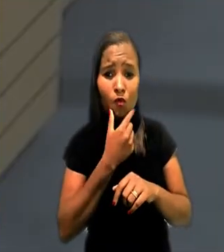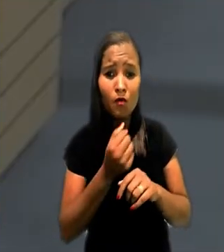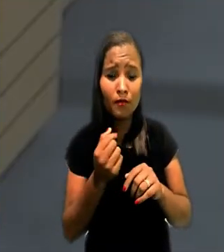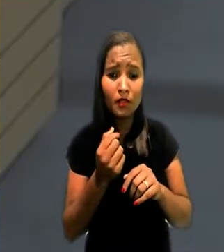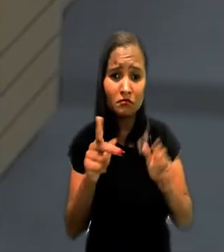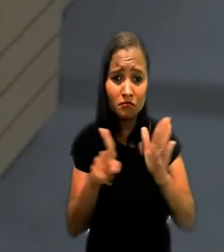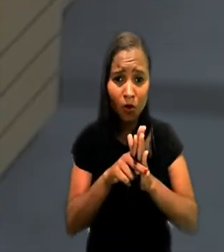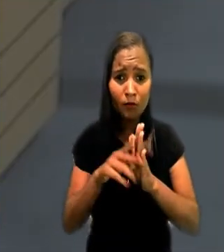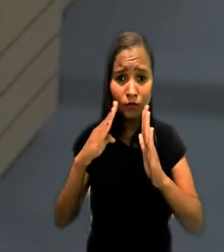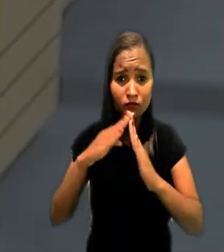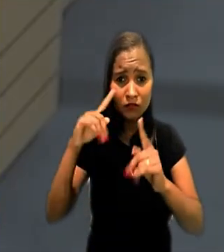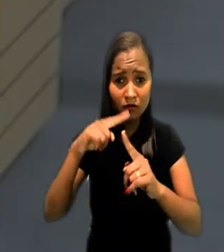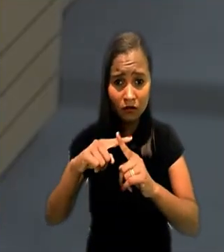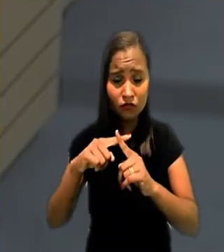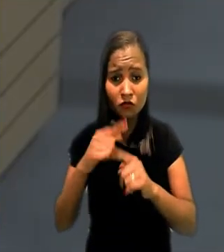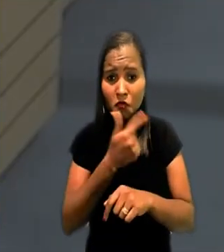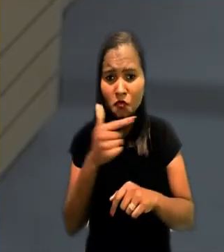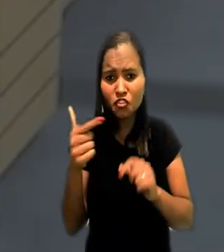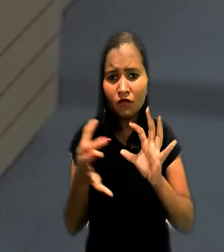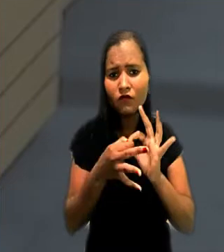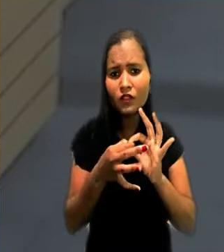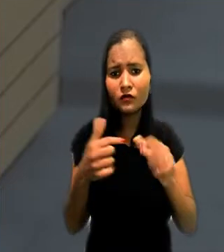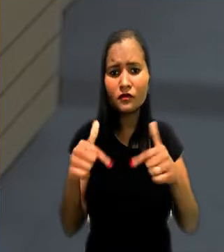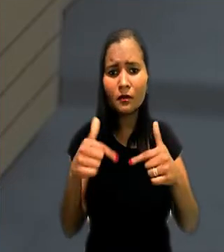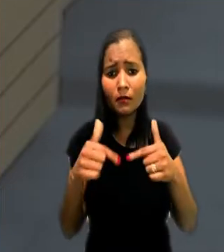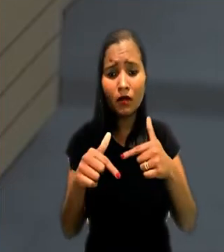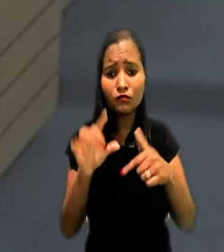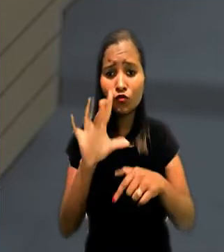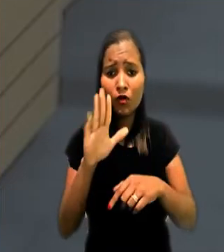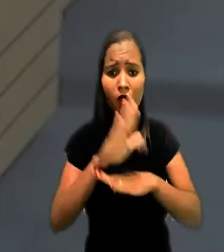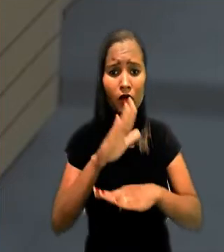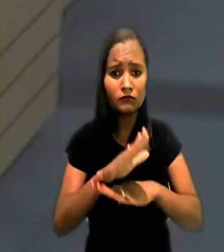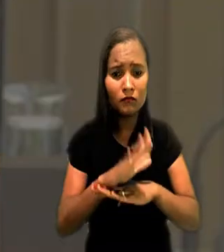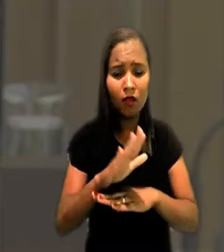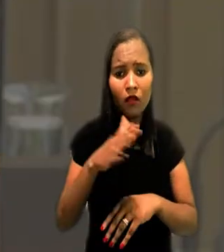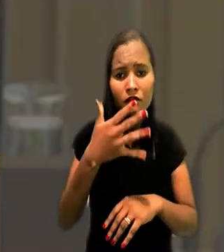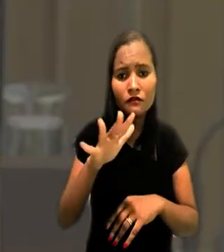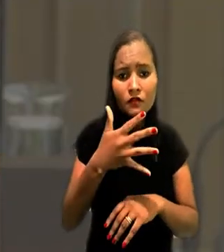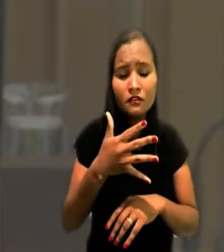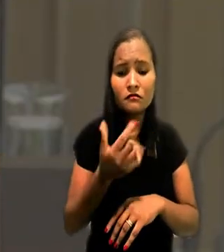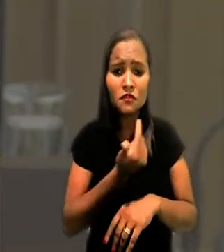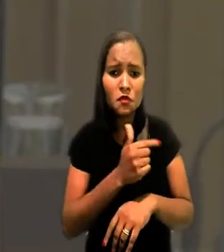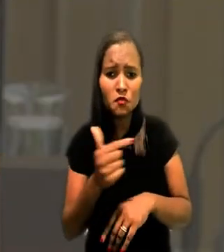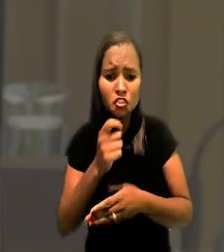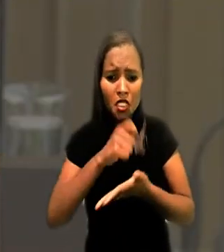instituição sem vínculo de emprego, que prestava colaboração eventual e não havia assinado o termo